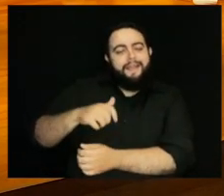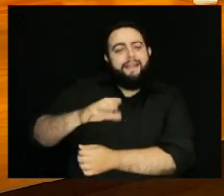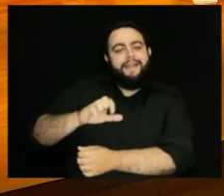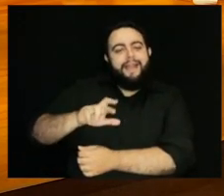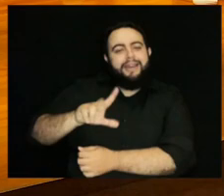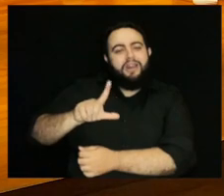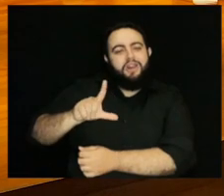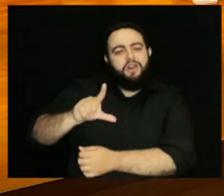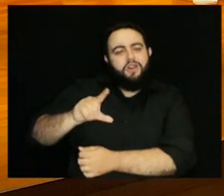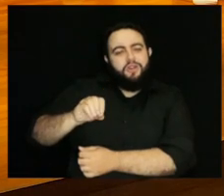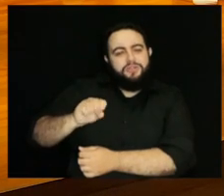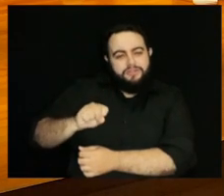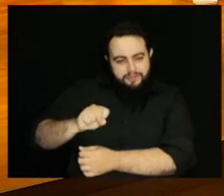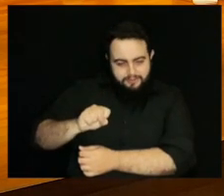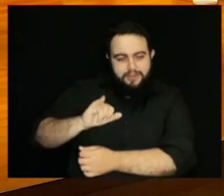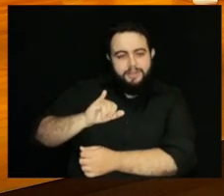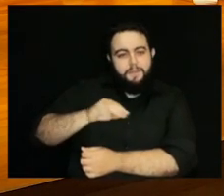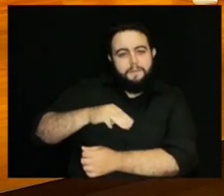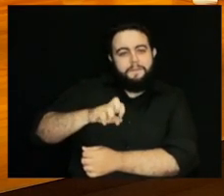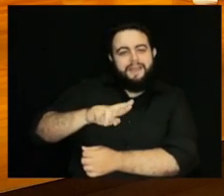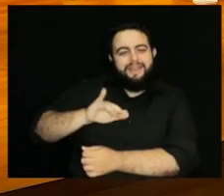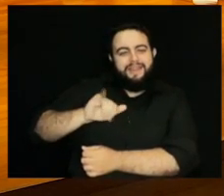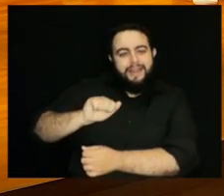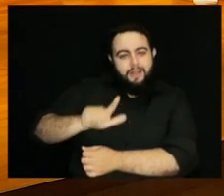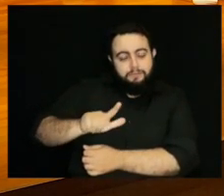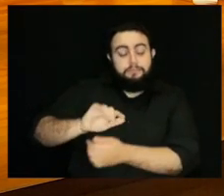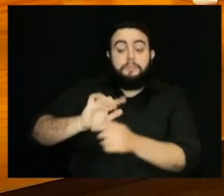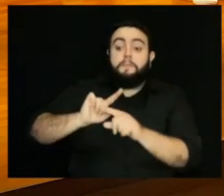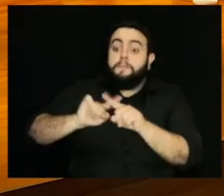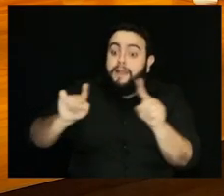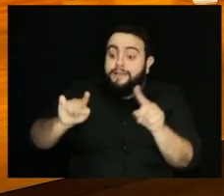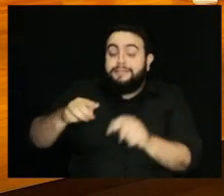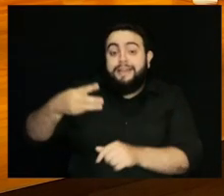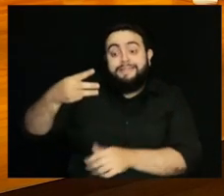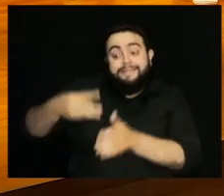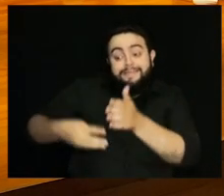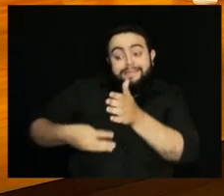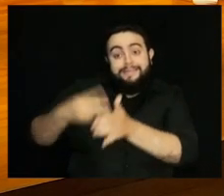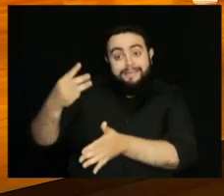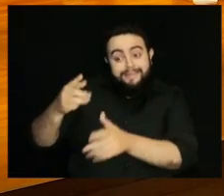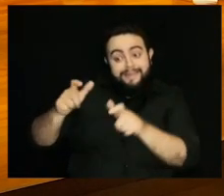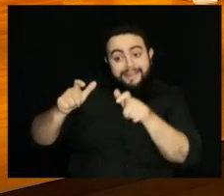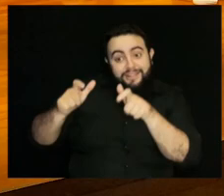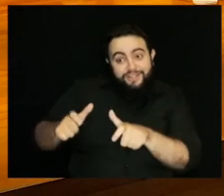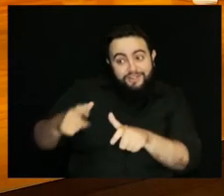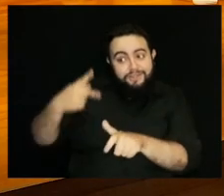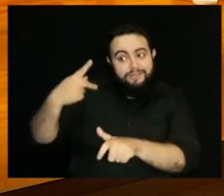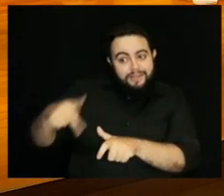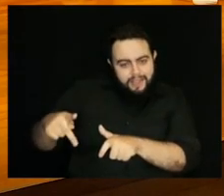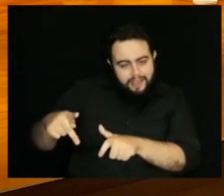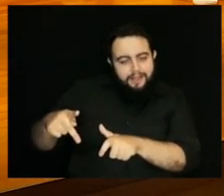terceiro disco., quando ela tinha 17 anos a pentelha já começou a decidir o que que ela queria gravar